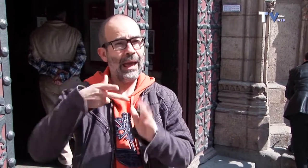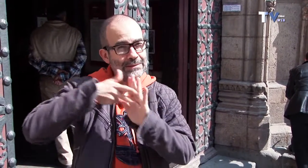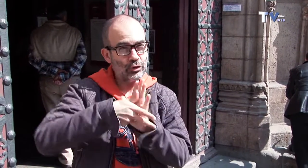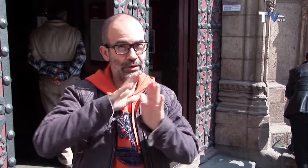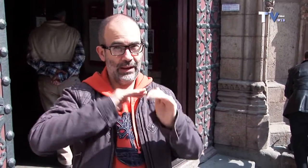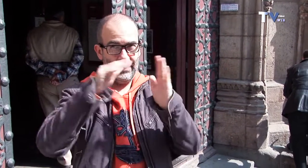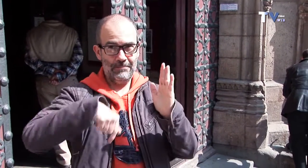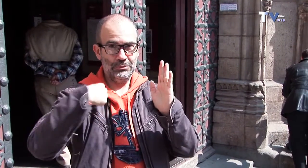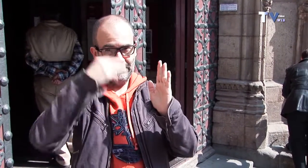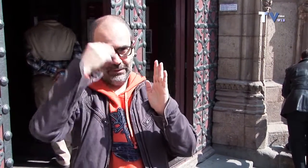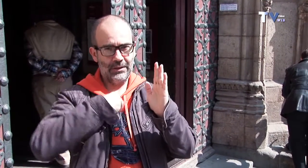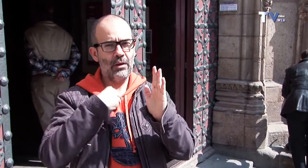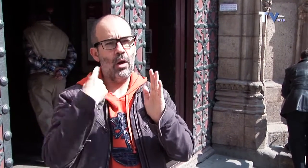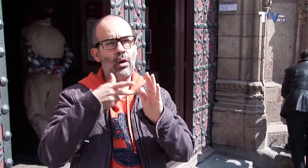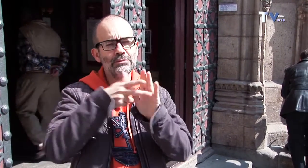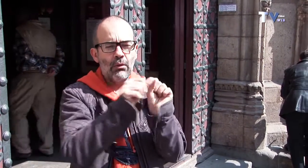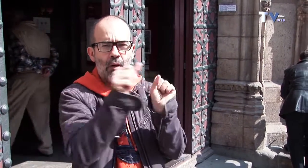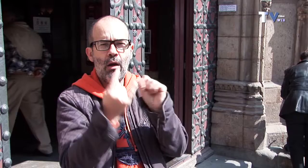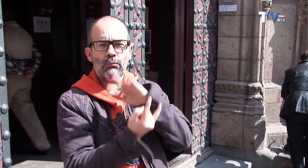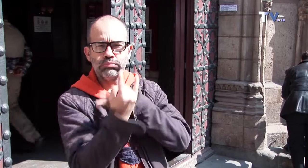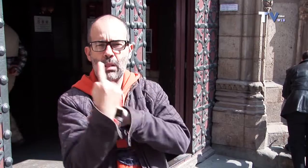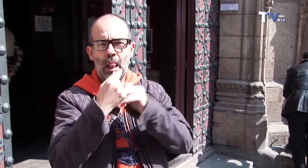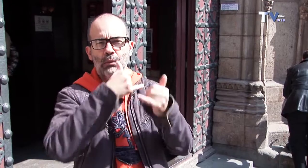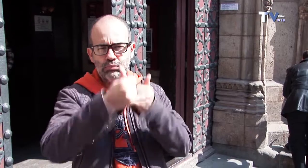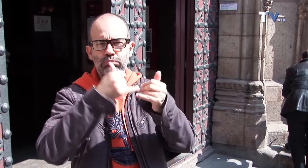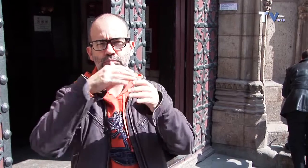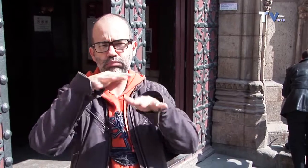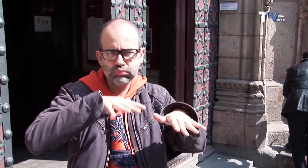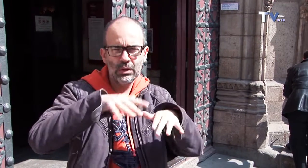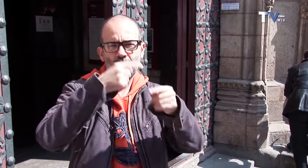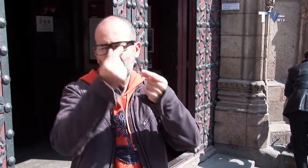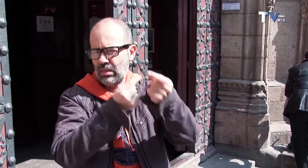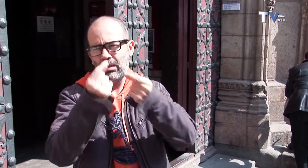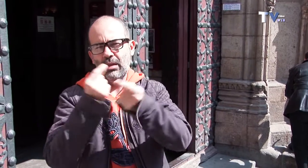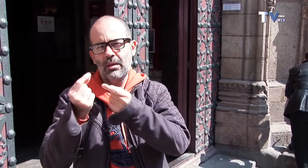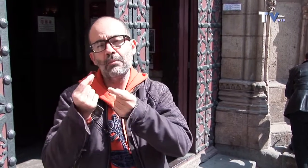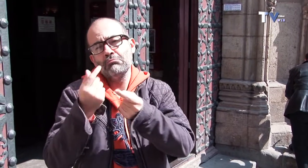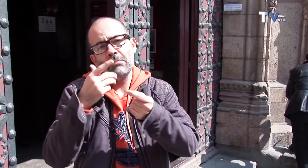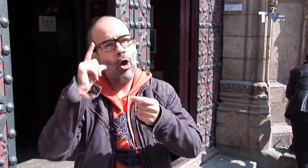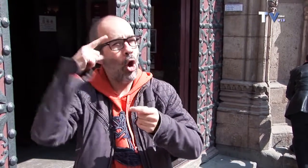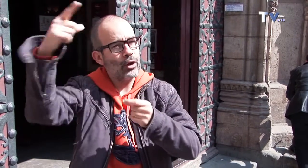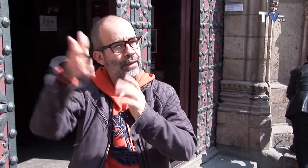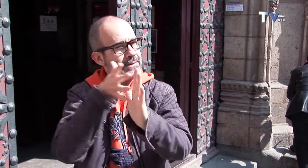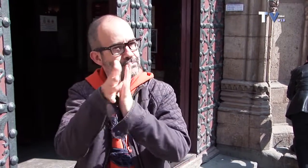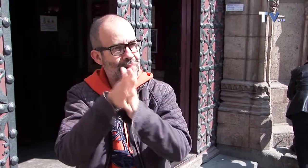Esta iglesia tiene más historia, surgieron prblemas, movimientos y otras cosas pero ya os lo contaré otro día.